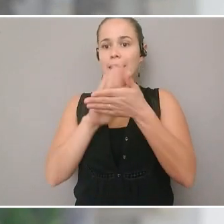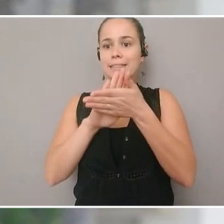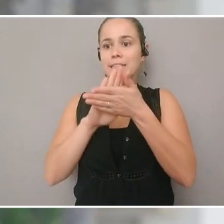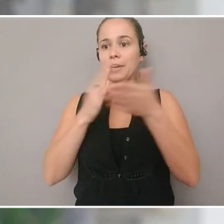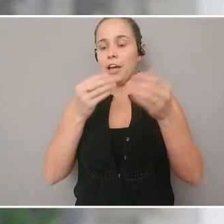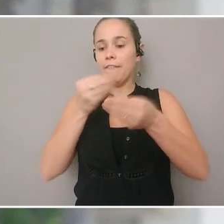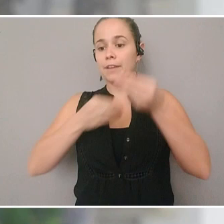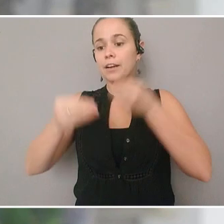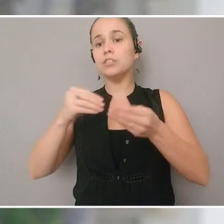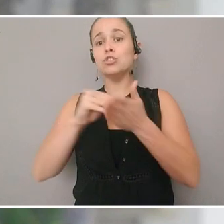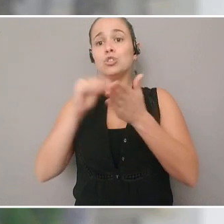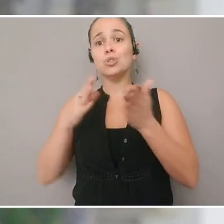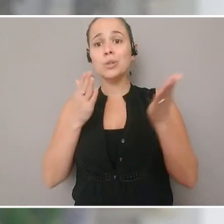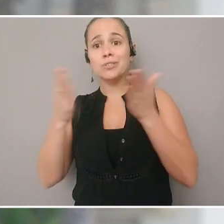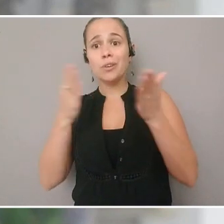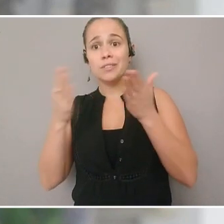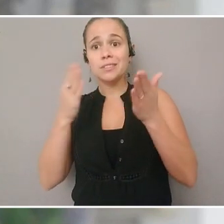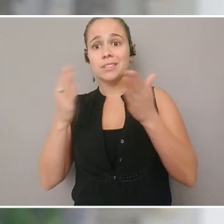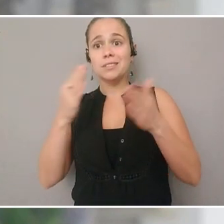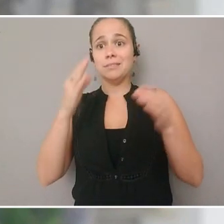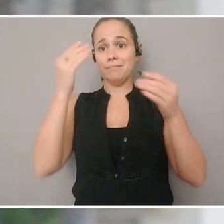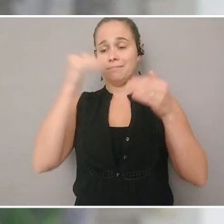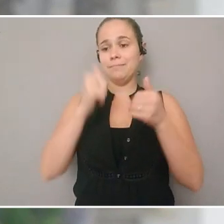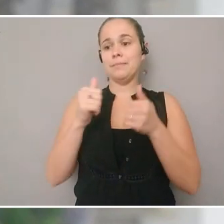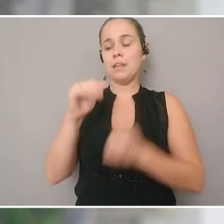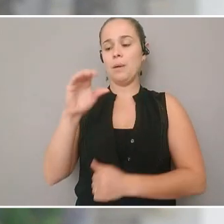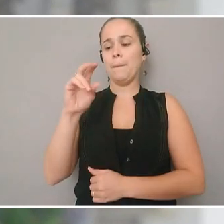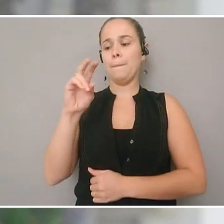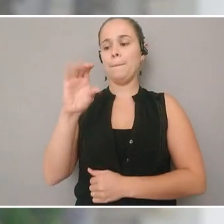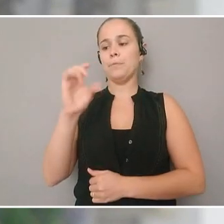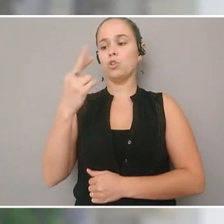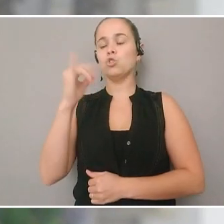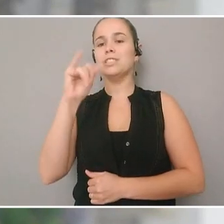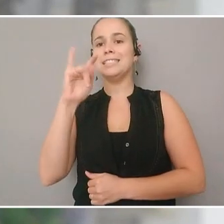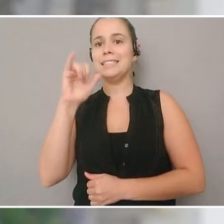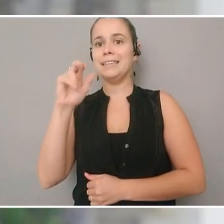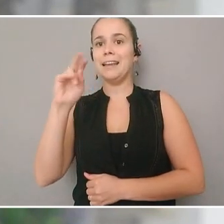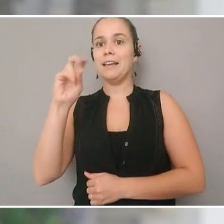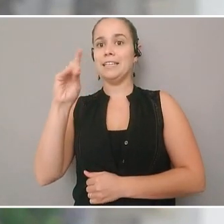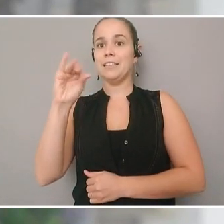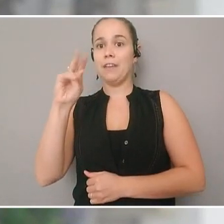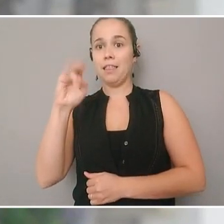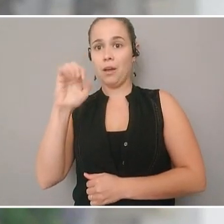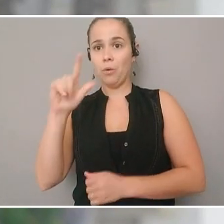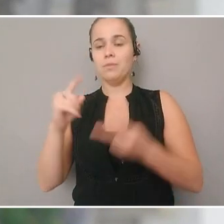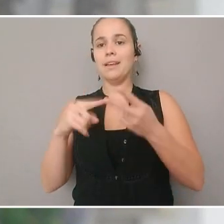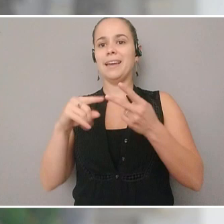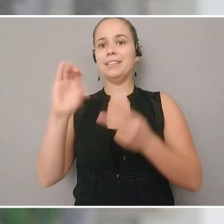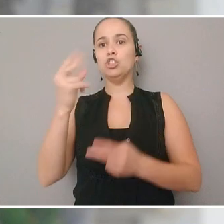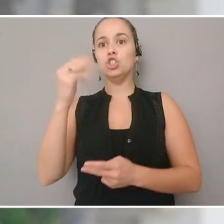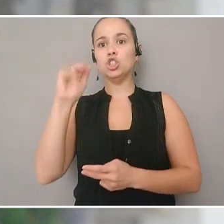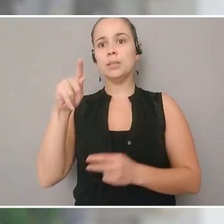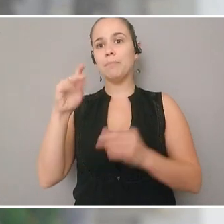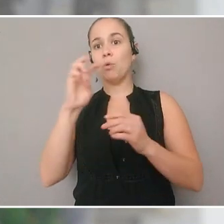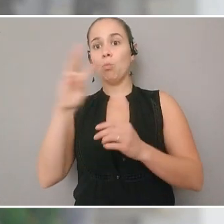Sra. Kristine DiMemmo, Vice Presidenta interina Presidente de Planificación y Desarrollo, y